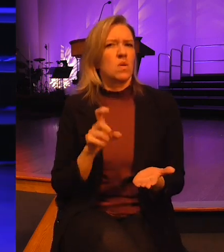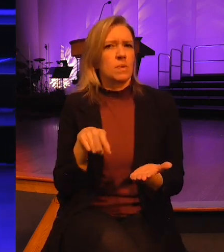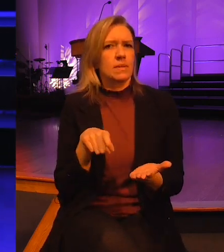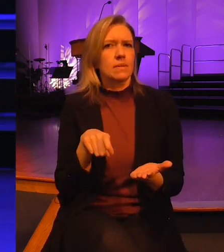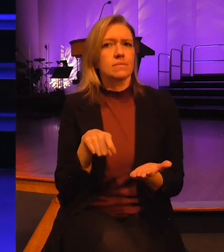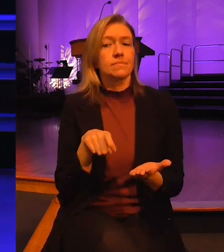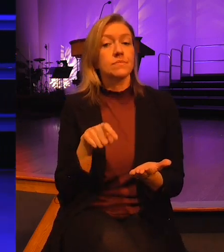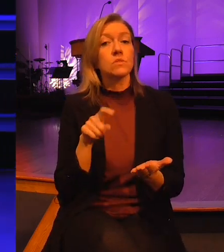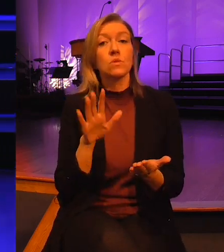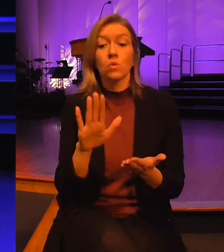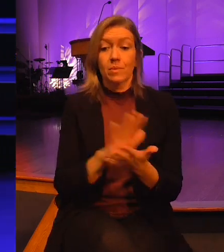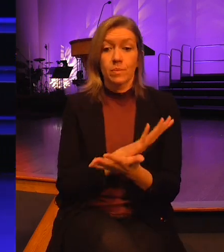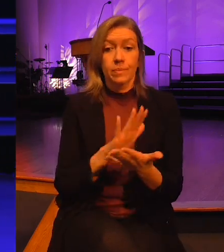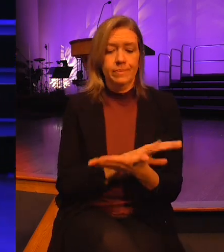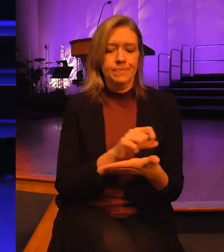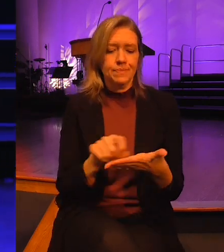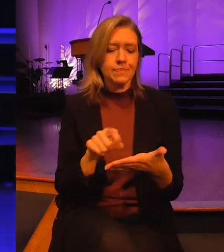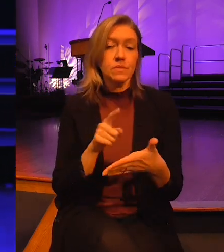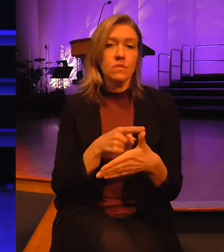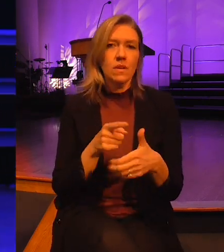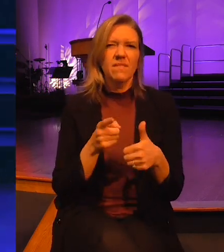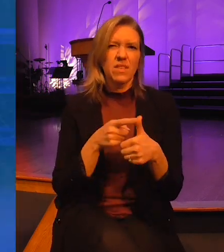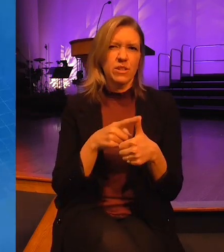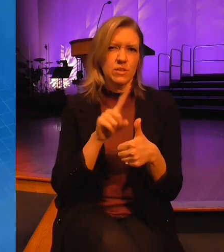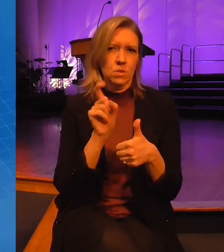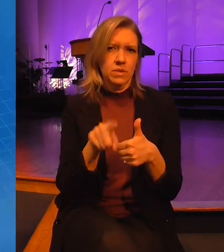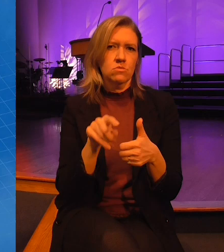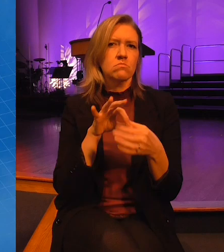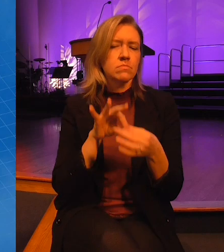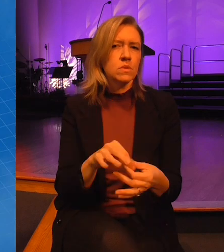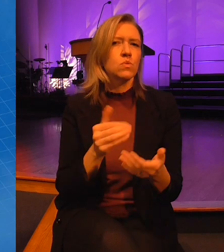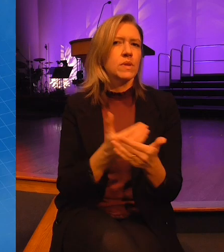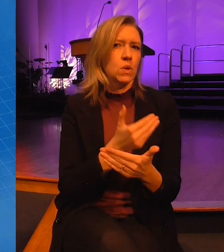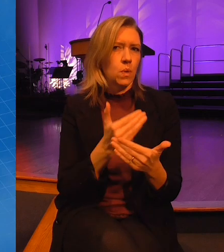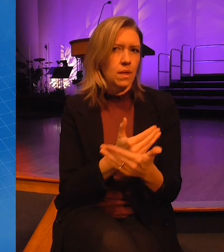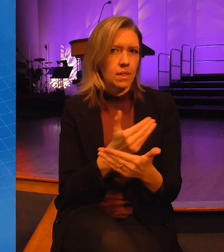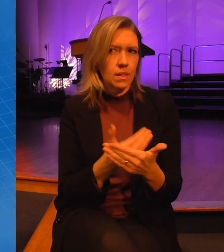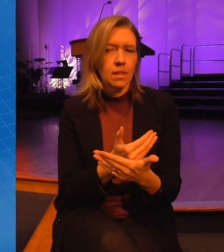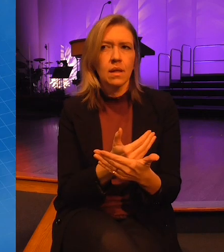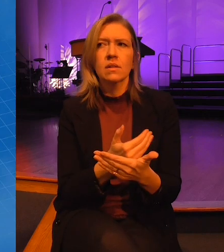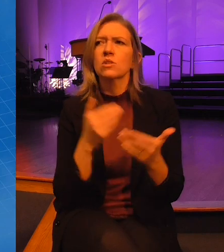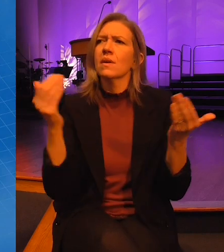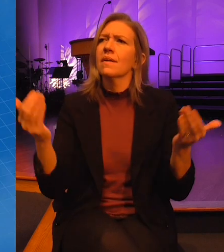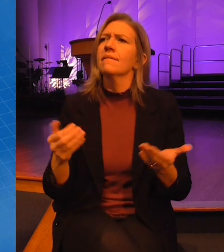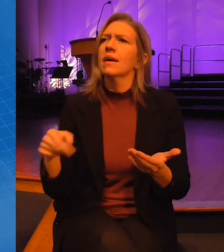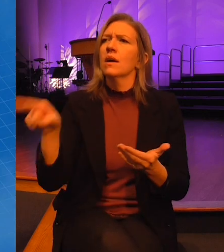primera pregunta aquí es sobre la renovación y lo que los invito a tomar un momento para escribir es